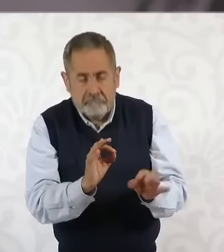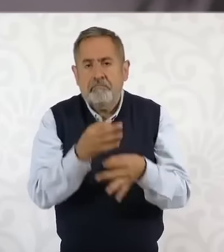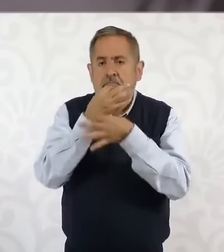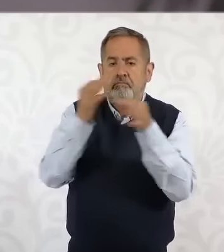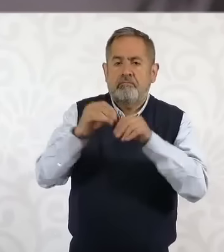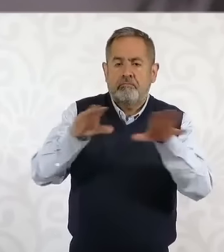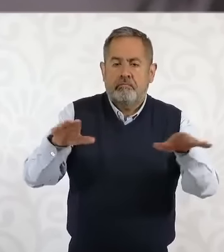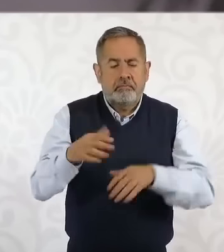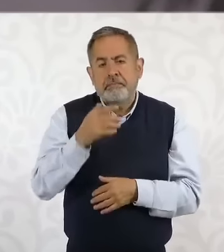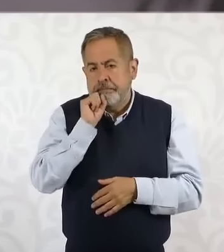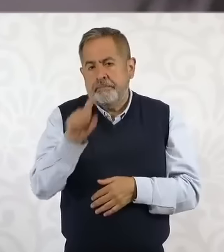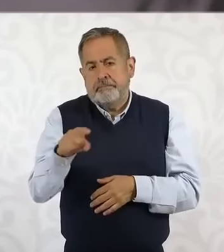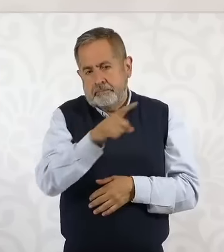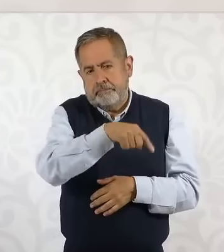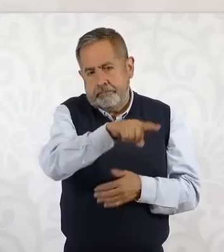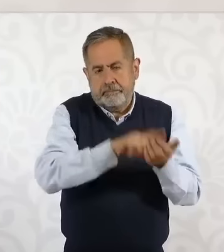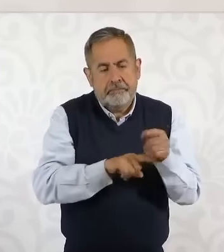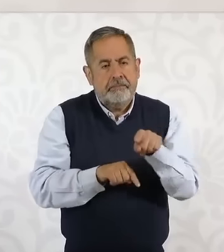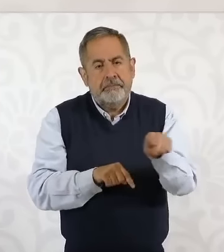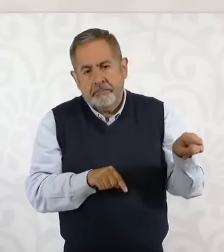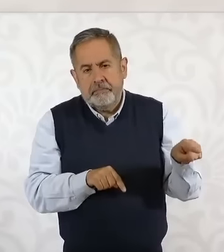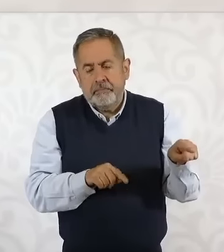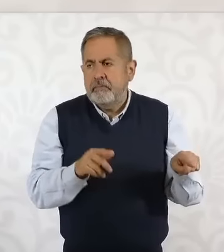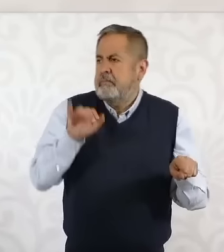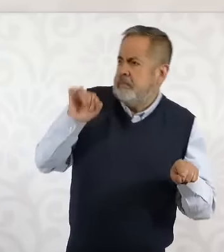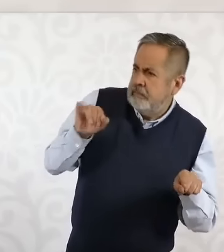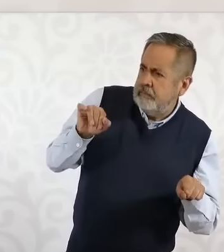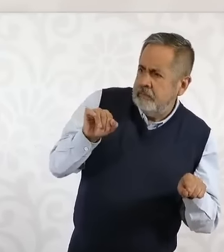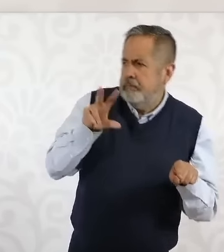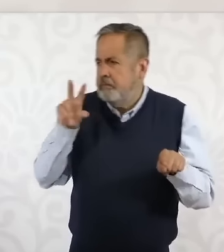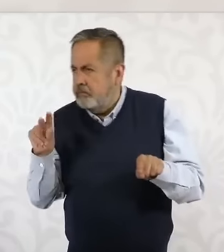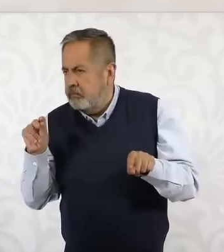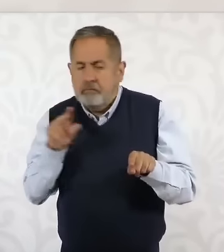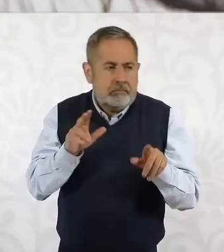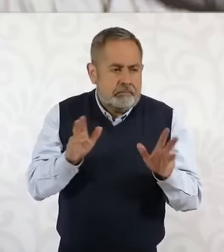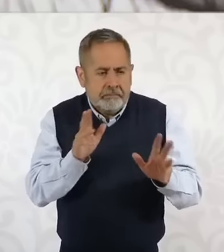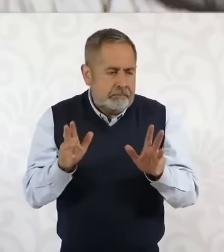porque también ellos hay algunos que lo piden, otros que no están tan de acuerdo. En fin,